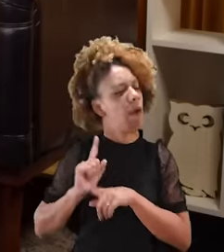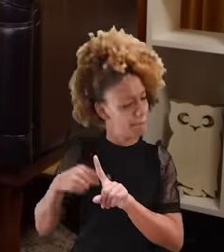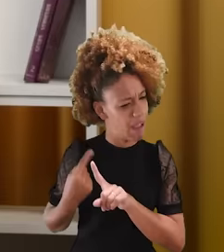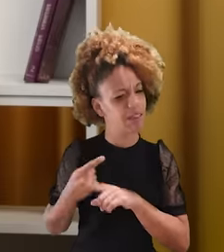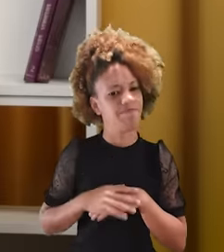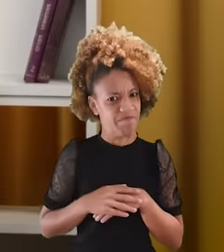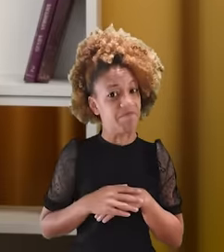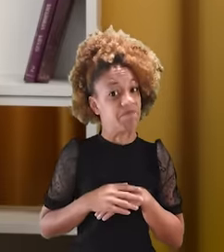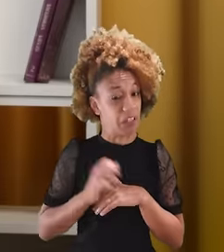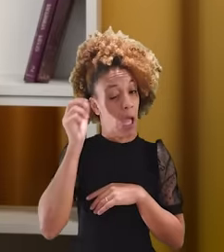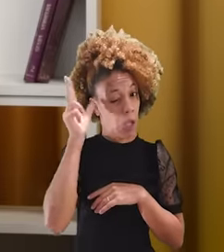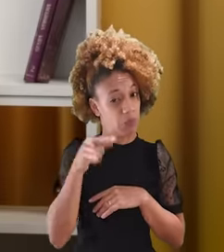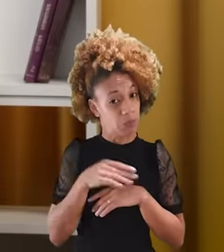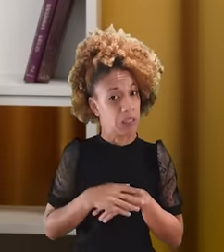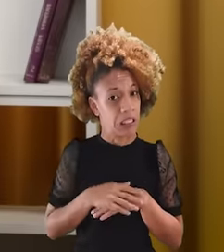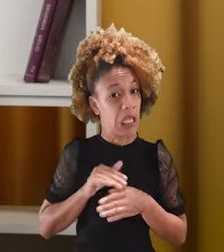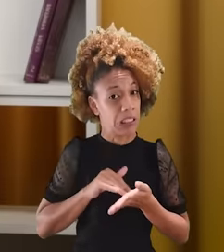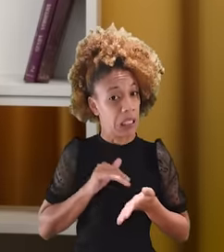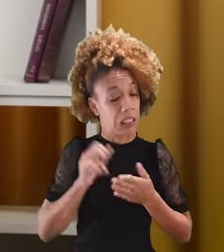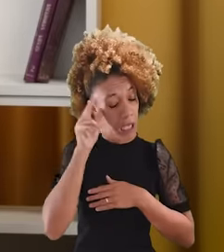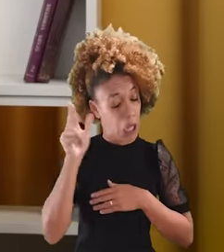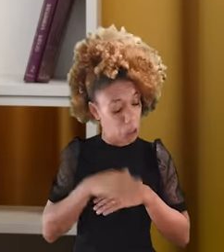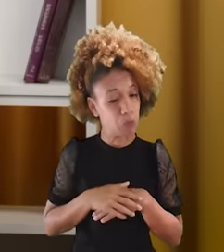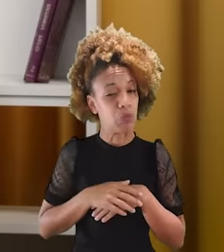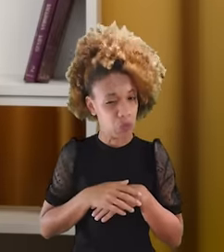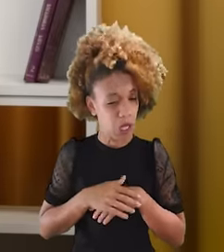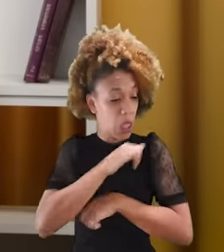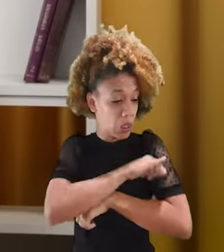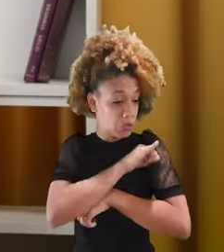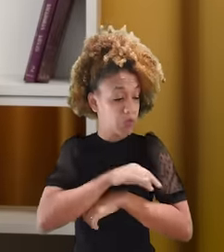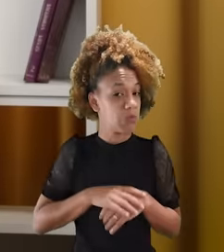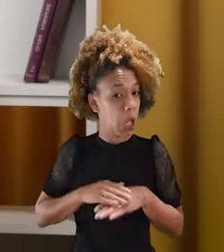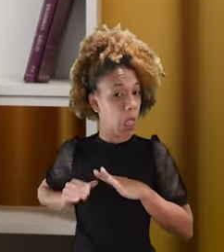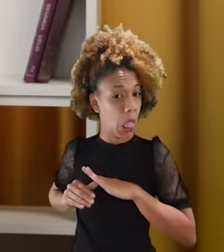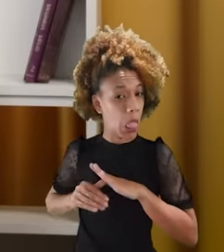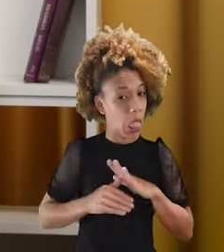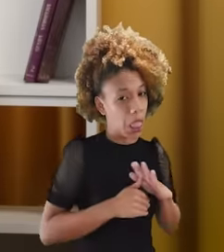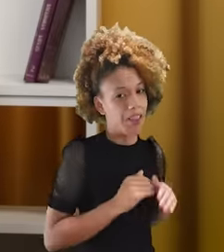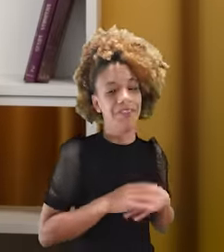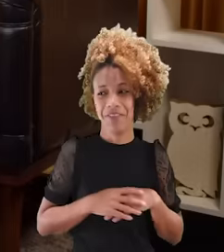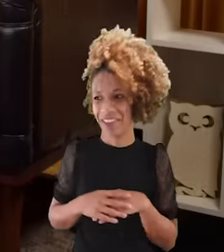da cultura hein secretária de cultura do Rio de Janeiro ó cheia de desvio aqui ó arumar nem meu